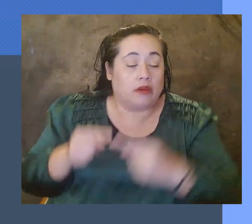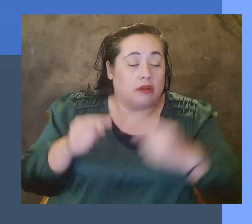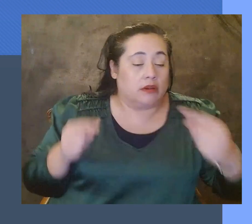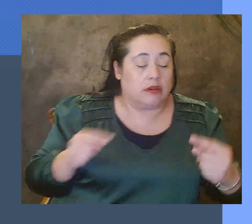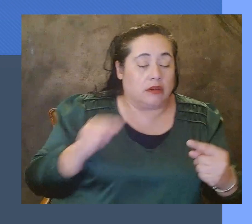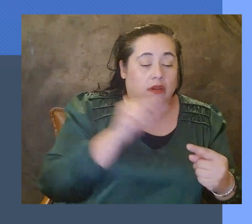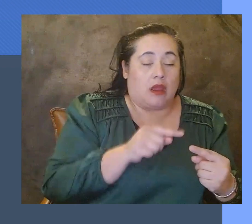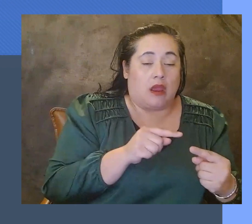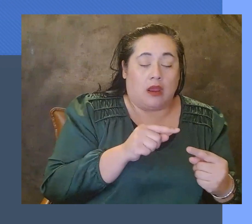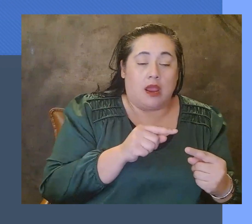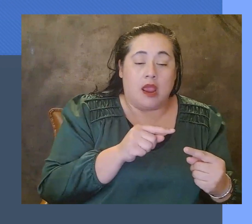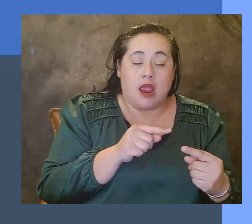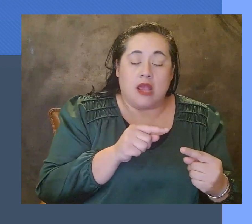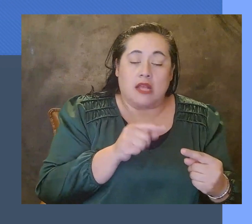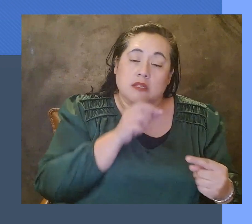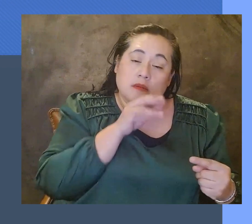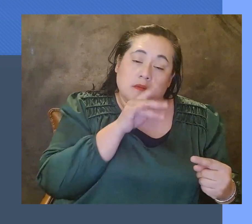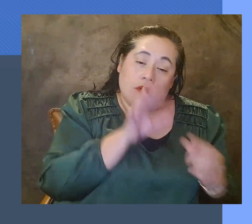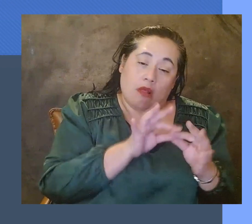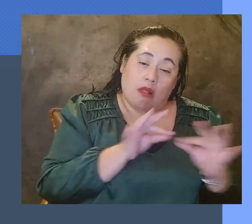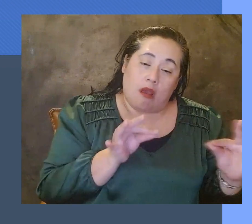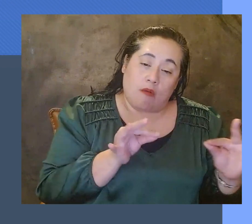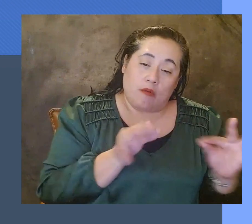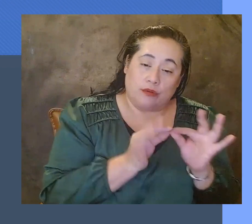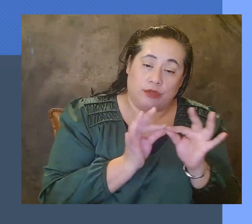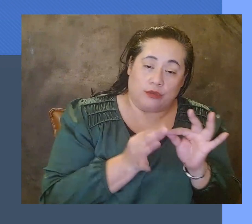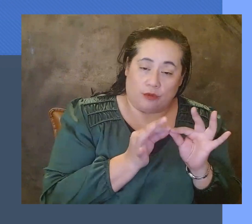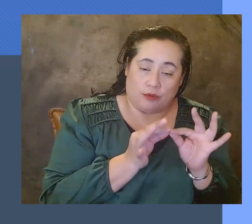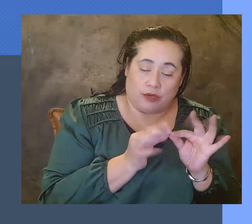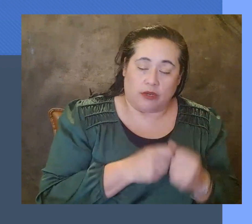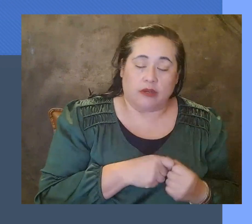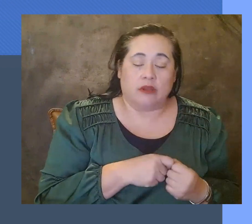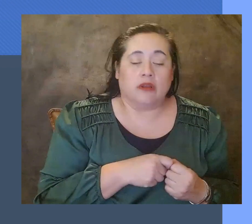la interpretación de los idiomas hablados.